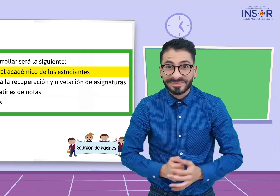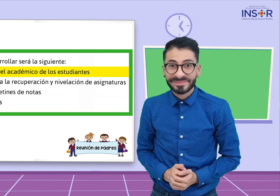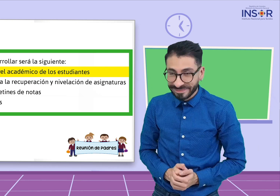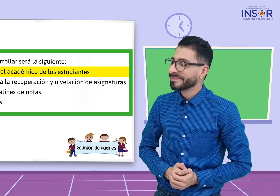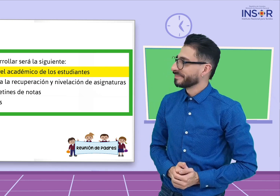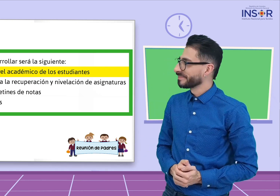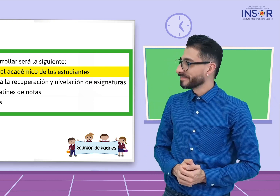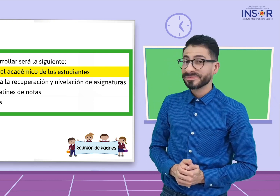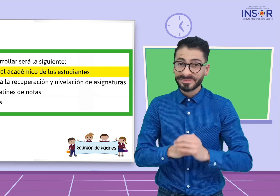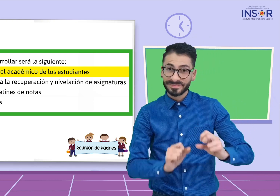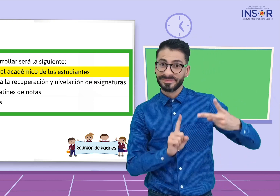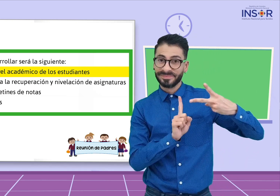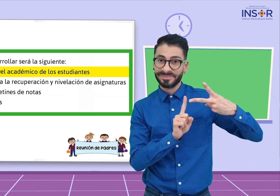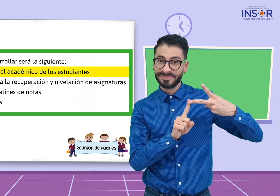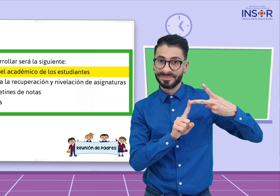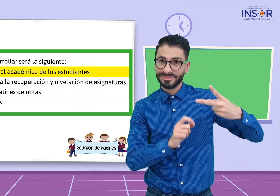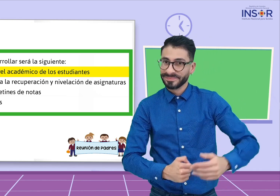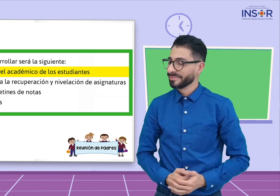Muy bien, vamos para el segundo.